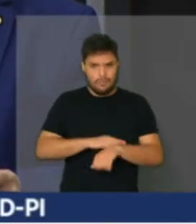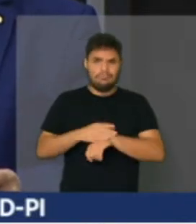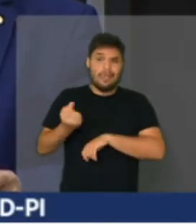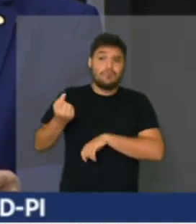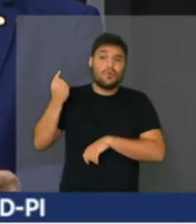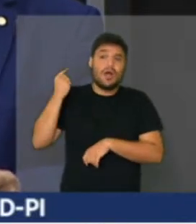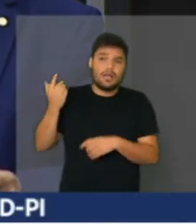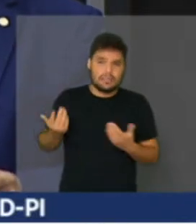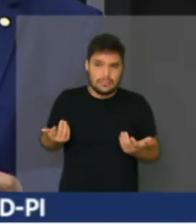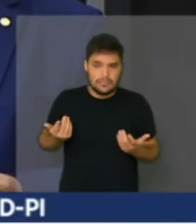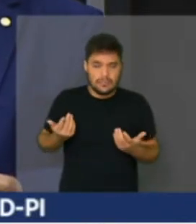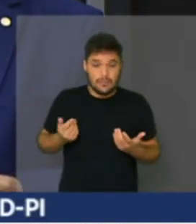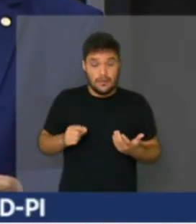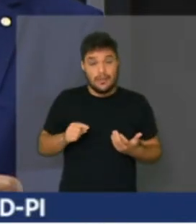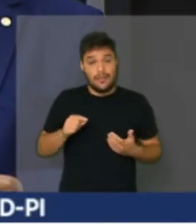ÉPOCA ESTA PROJEÇÃO EU ACHO QUE VAI DAR 80 BILHÕES NOS